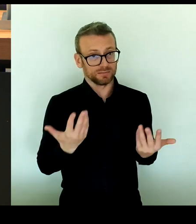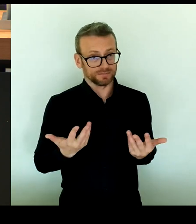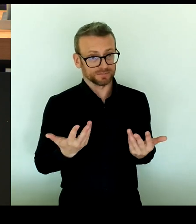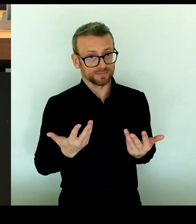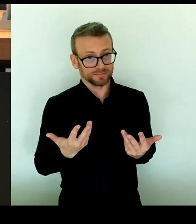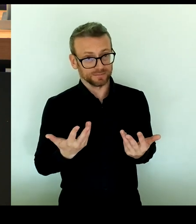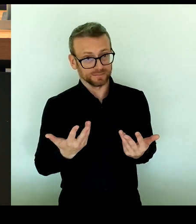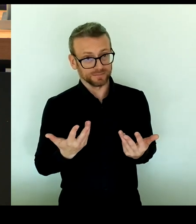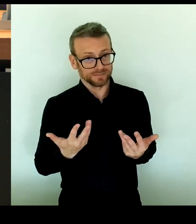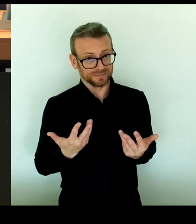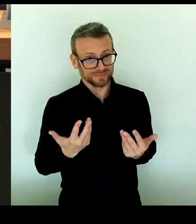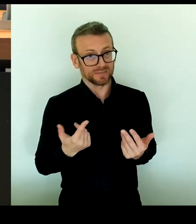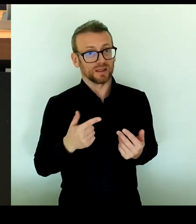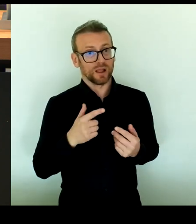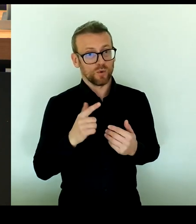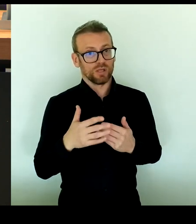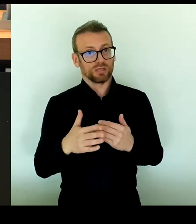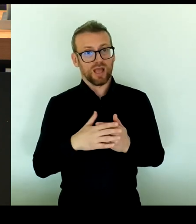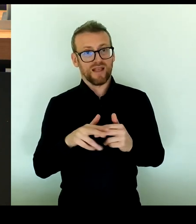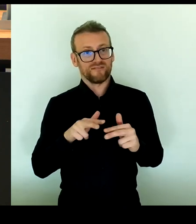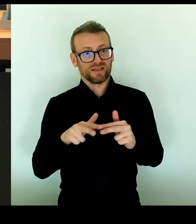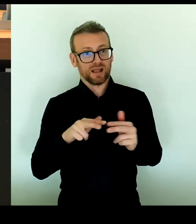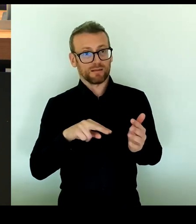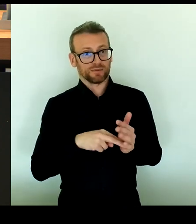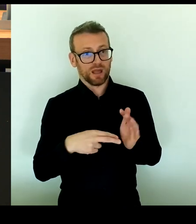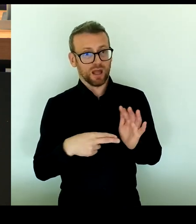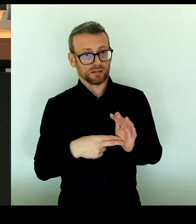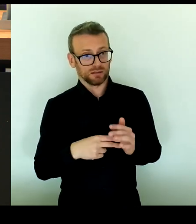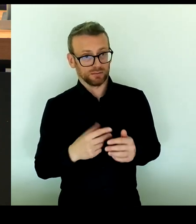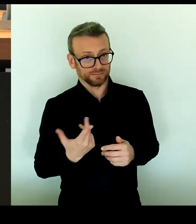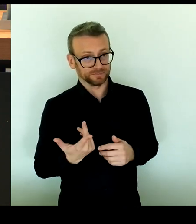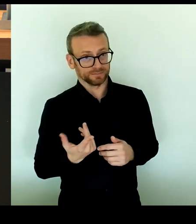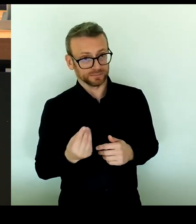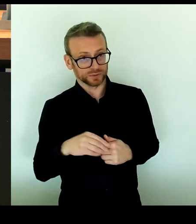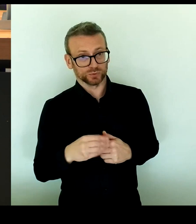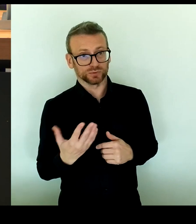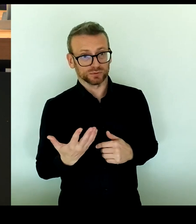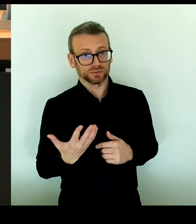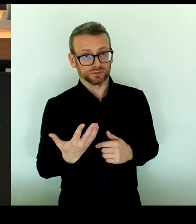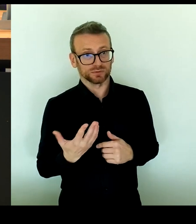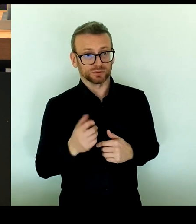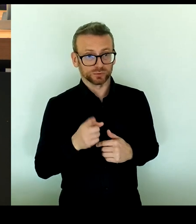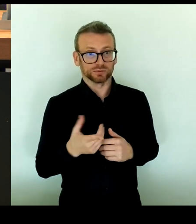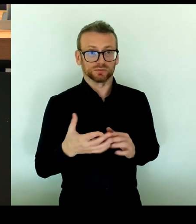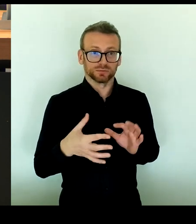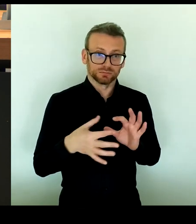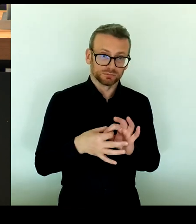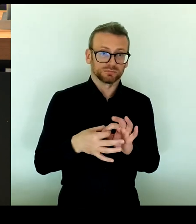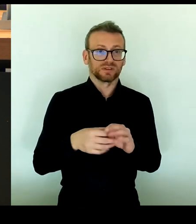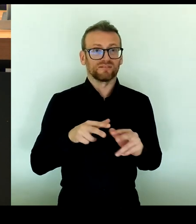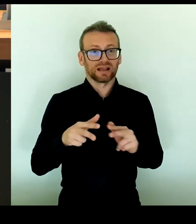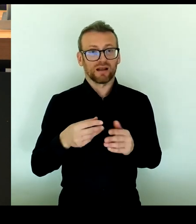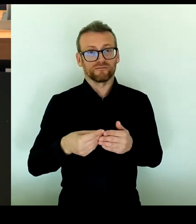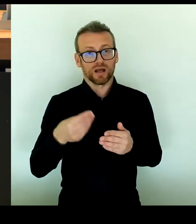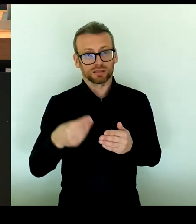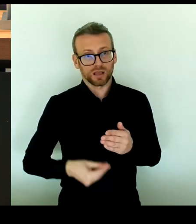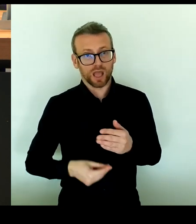entsprechend einen größeren Betrachtungshorizont haben, das ist völlig klar. Das hängt aber davon ab, wie diese Projekte angelegt sind, was gebaut werden soll.